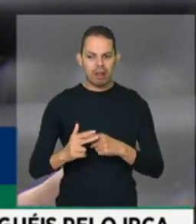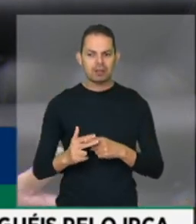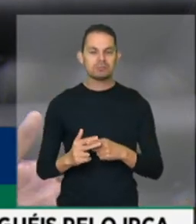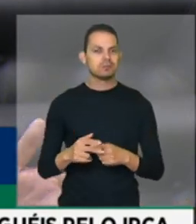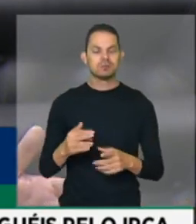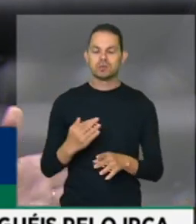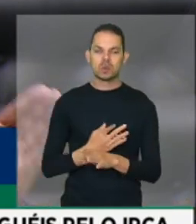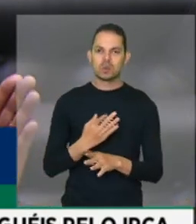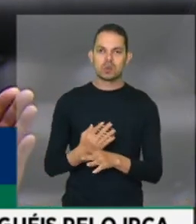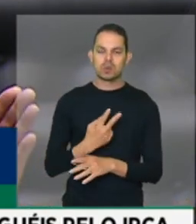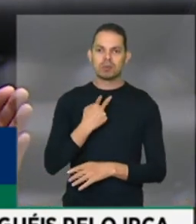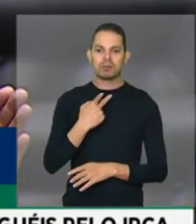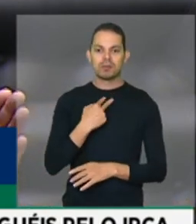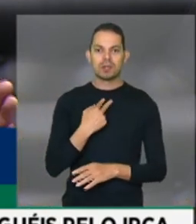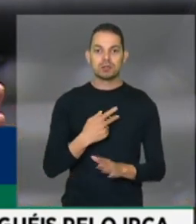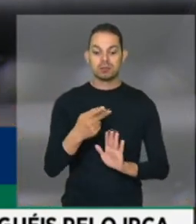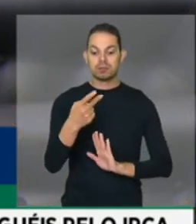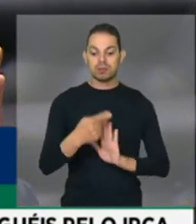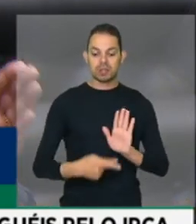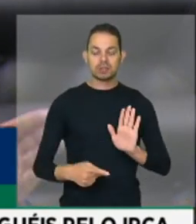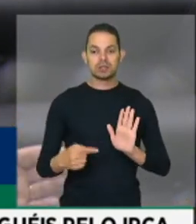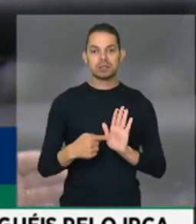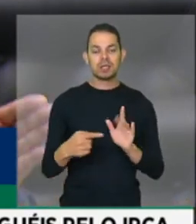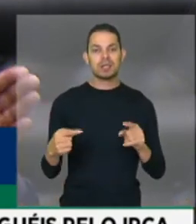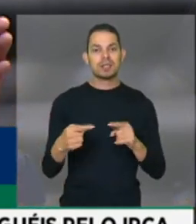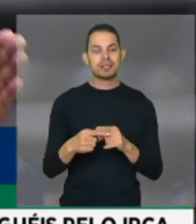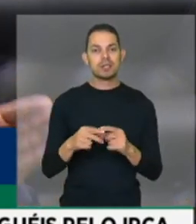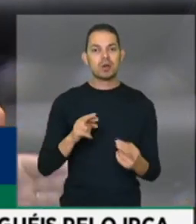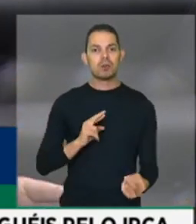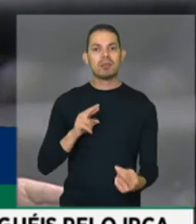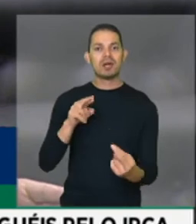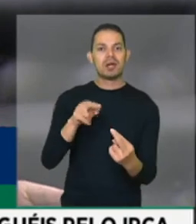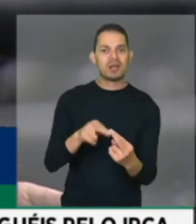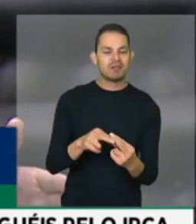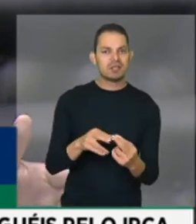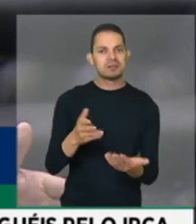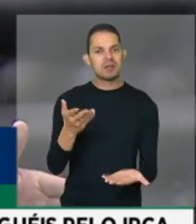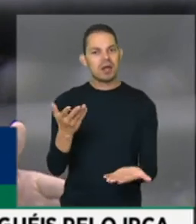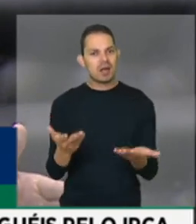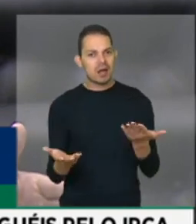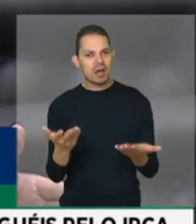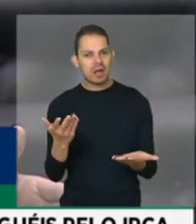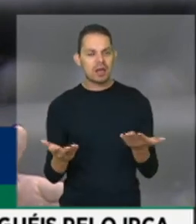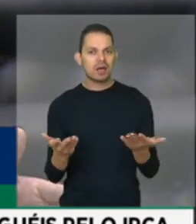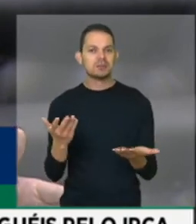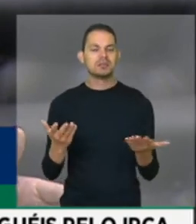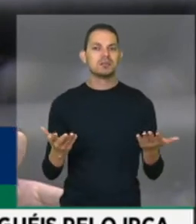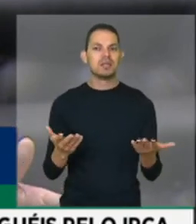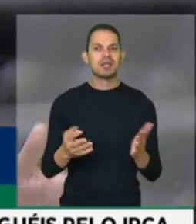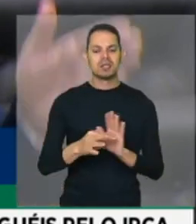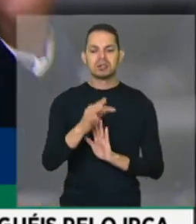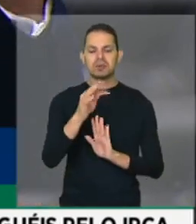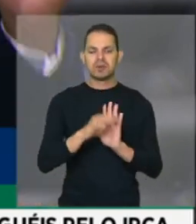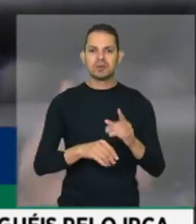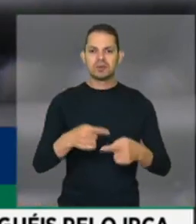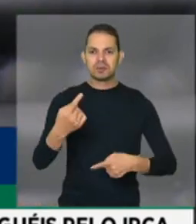NÃO PODEMOS, PRESIDENTE. O PROJETO TEM UM MÉRITO DE COLOCAR A REFERÊNCIA... RAZOÁVEL. O DEBATE NO MÉRITO NÓS VAMOS FAZER NO PLENÁRIO. A URGÊNCIA NÓS JÁ